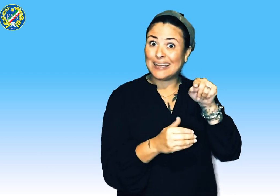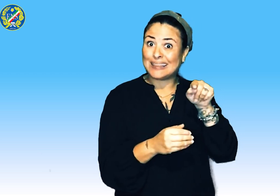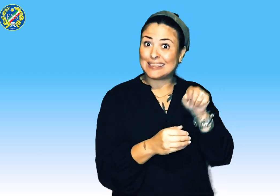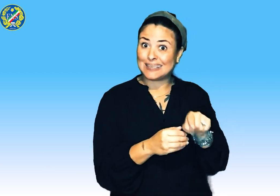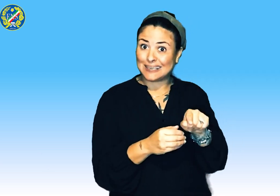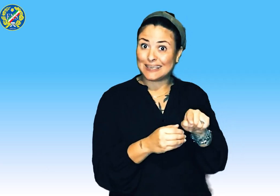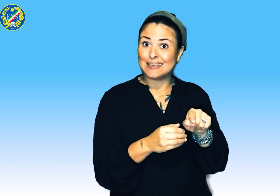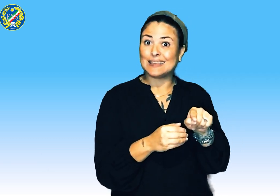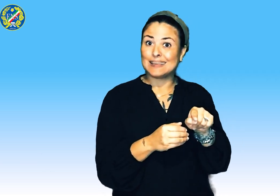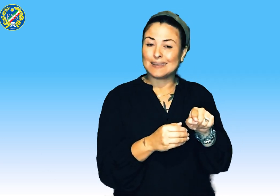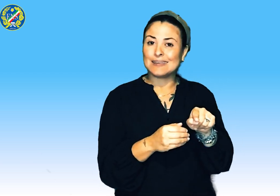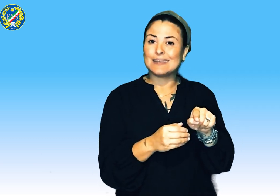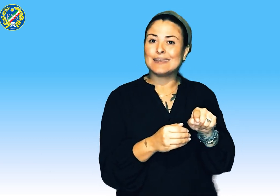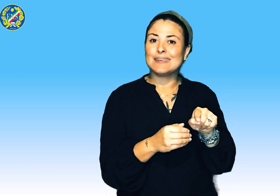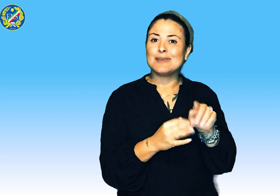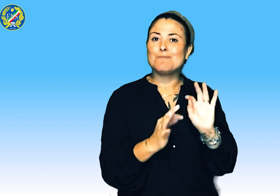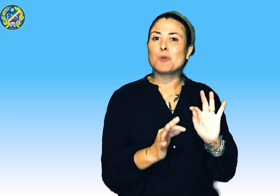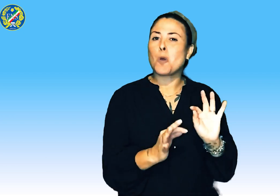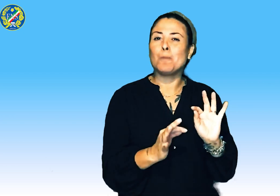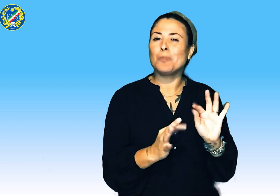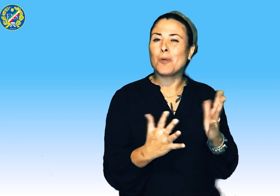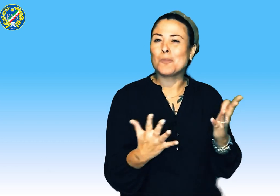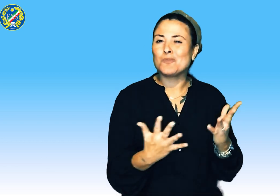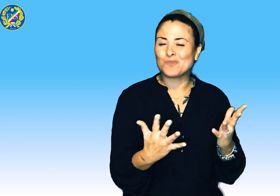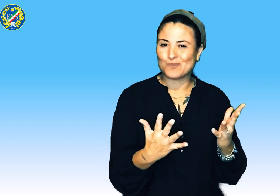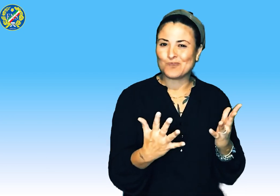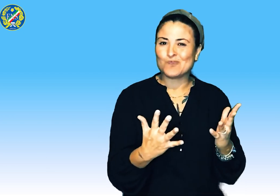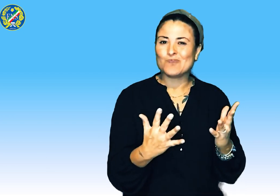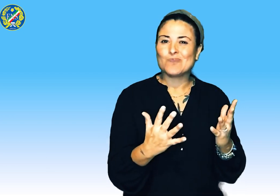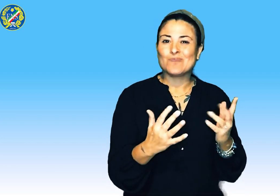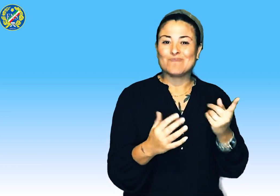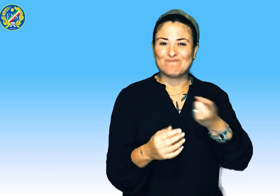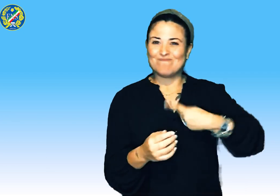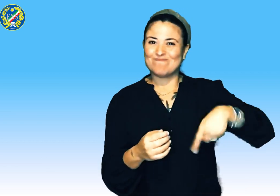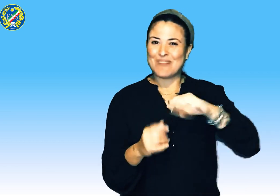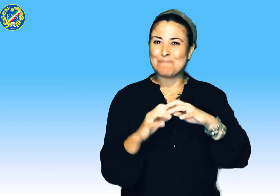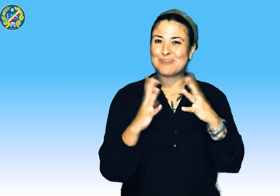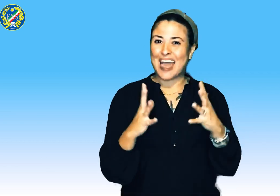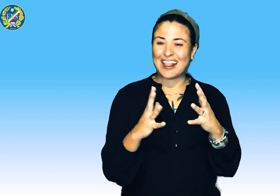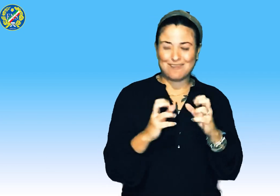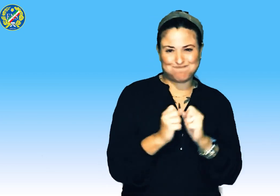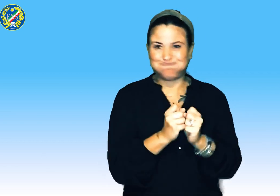sia conoscitivi sia geografici.